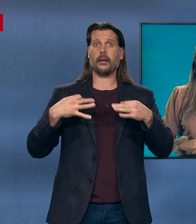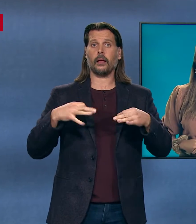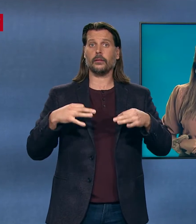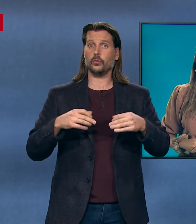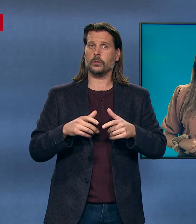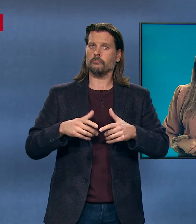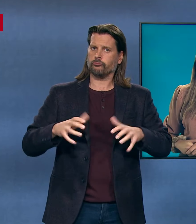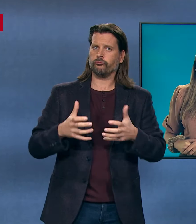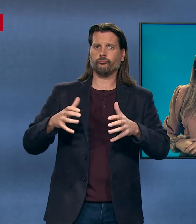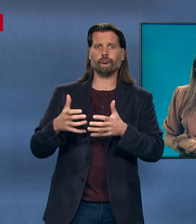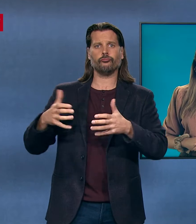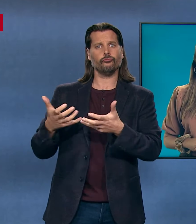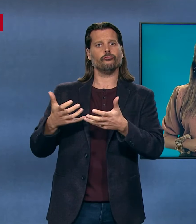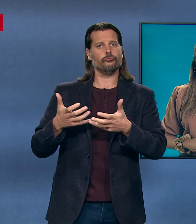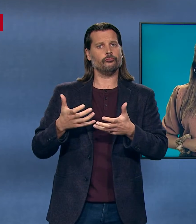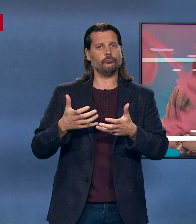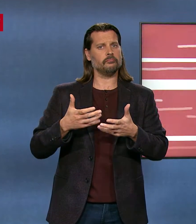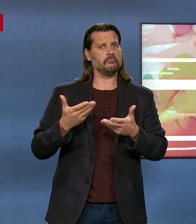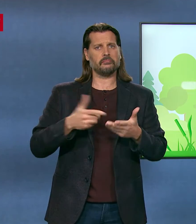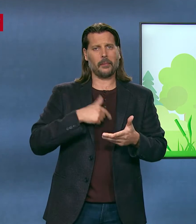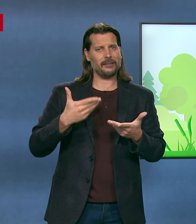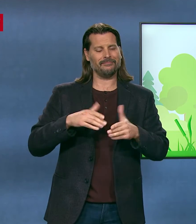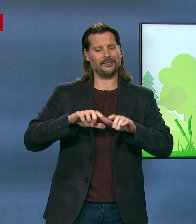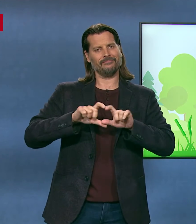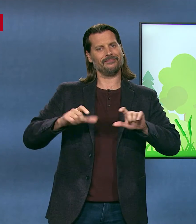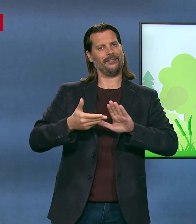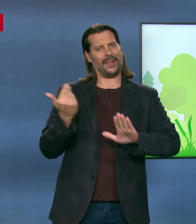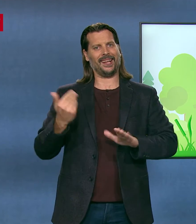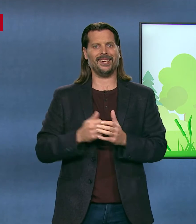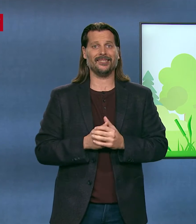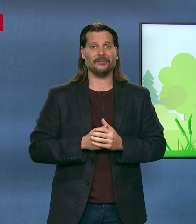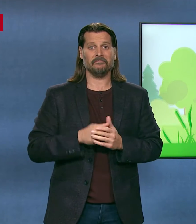Das nennt sich Entsiegelung. Wusstest du schon: